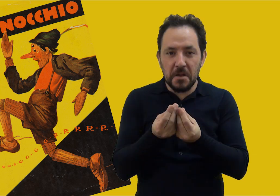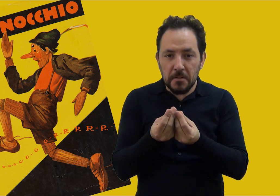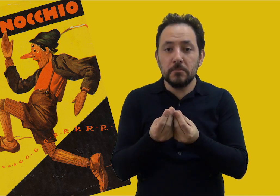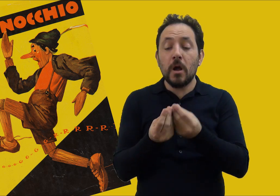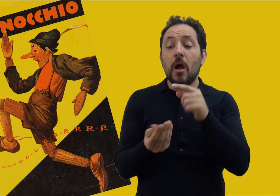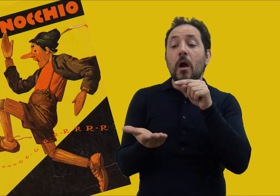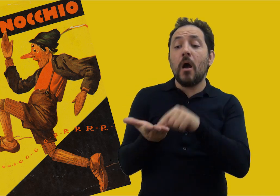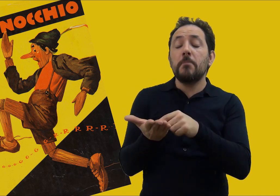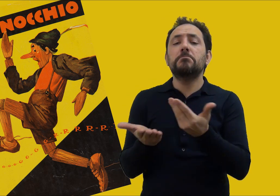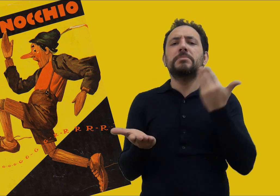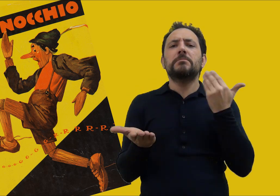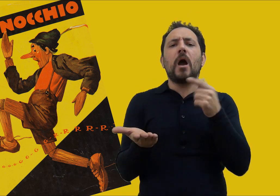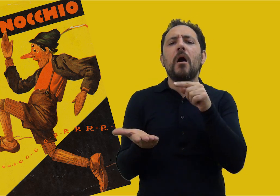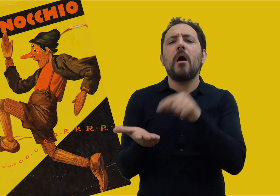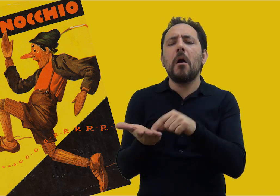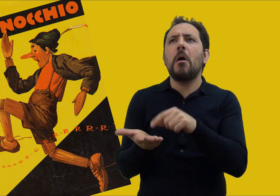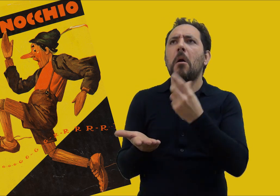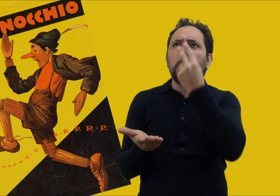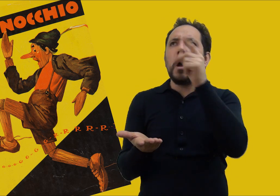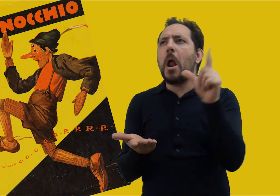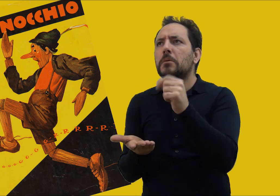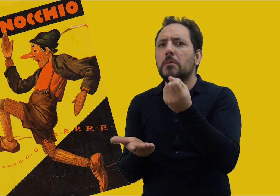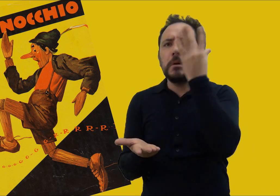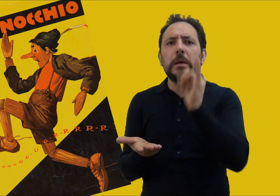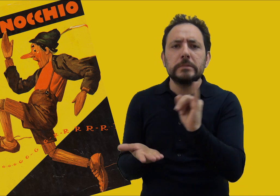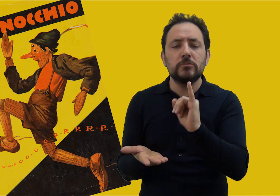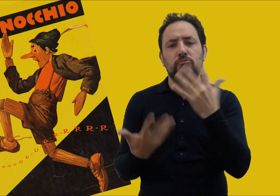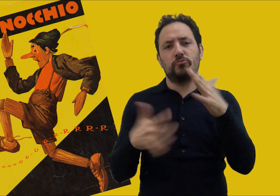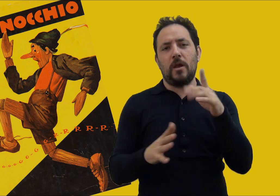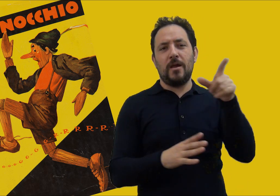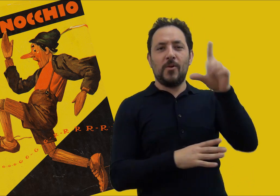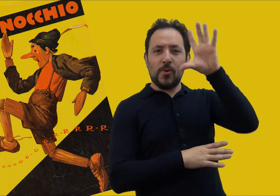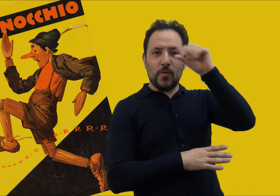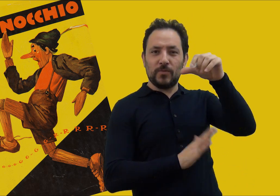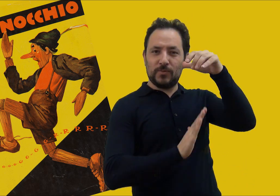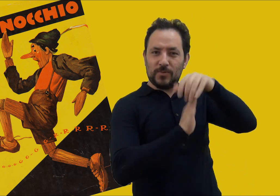L'idea è nata all'interno del Dipartmento di Studi Linguistici e Culturali Comparati